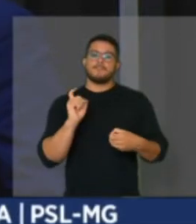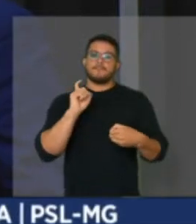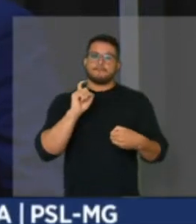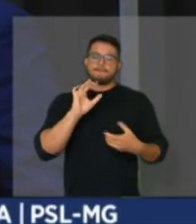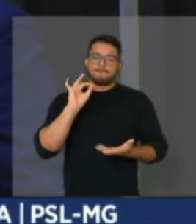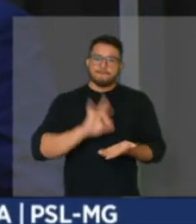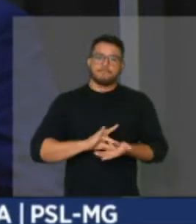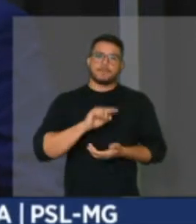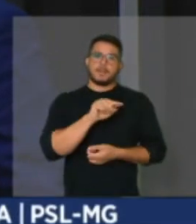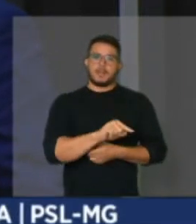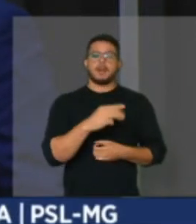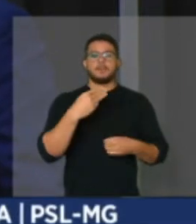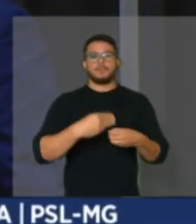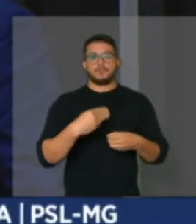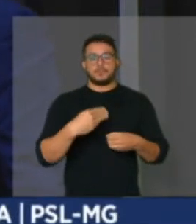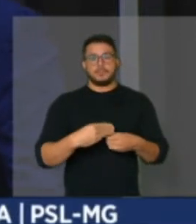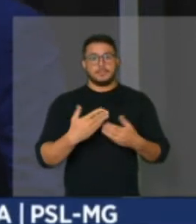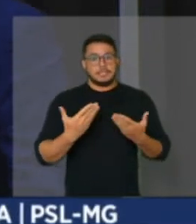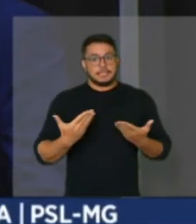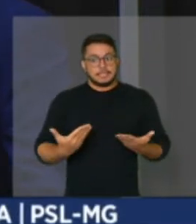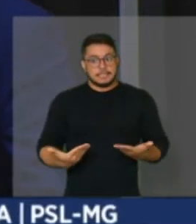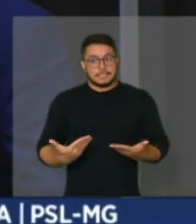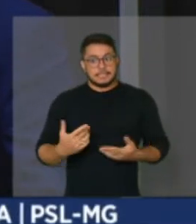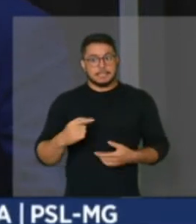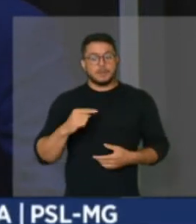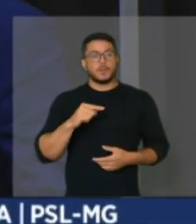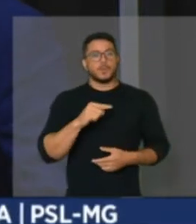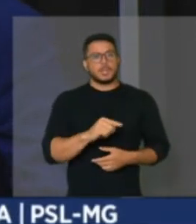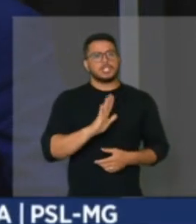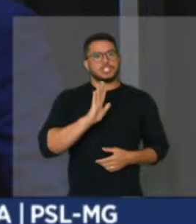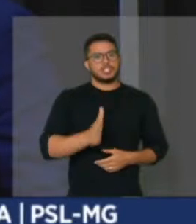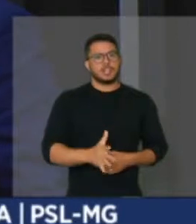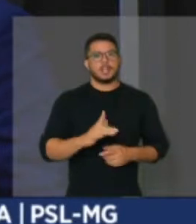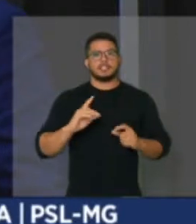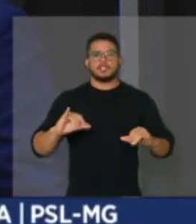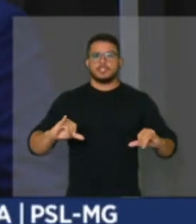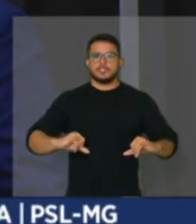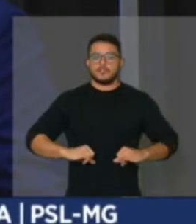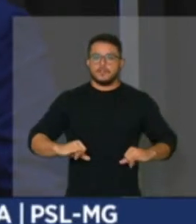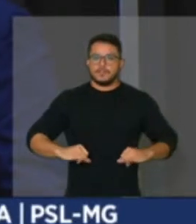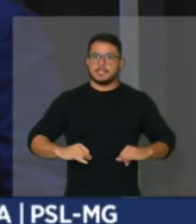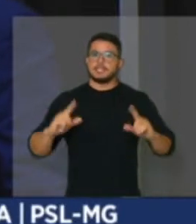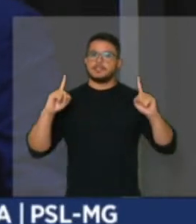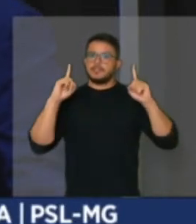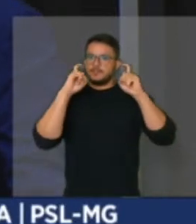DIFICULDADE OS PREFEITOS TÊM PASSADO UMA GRANDE DIFICULDADE PARA PODER HONRAR OS SEUS COMPROMISSOS E DAR UMA